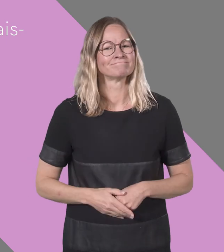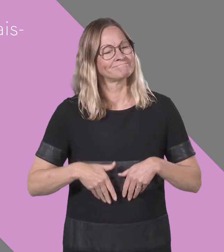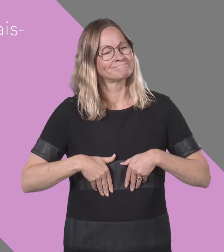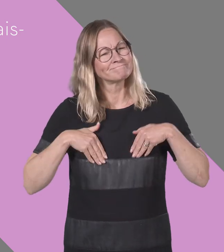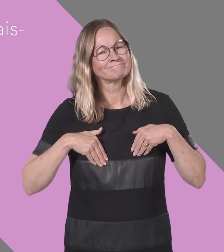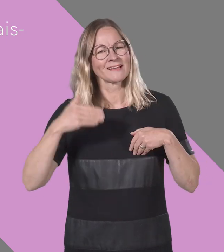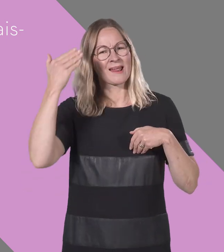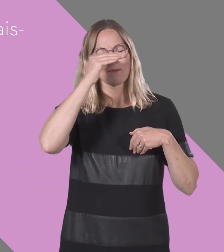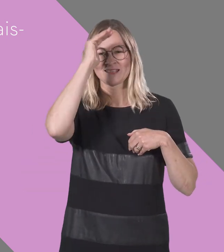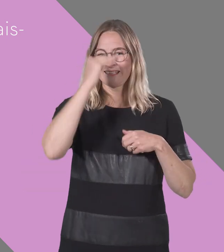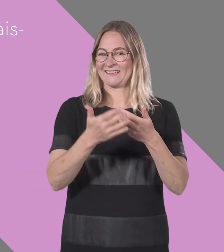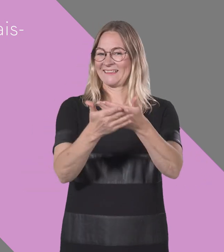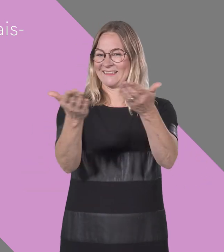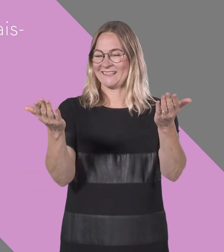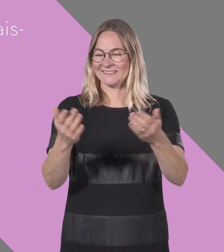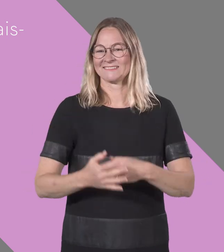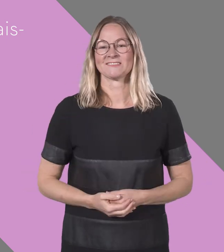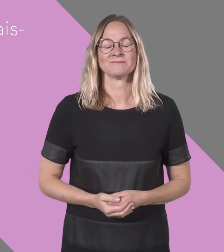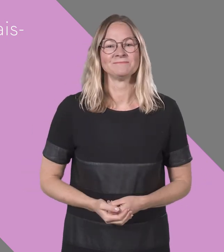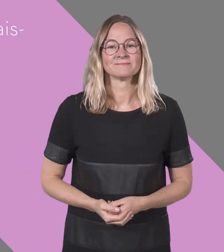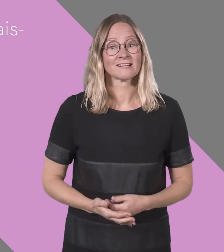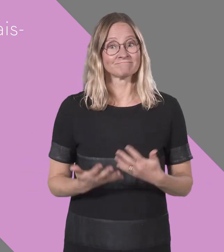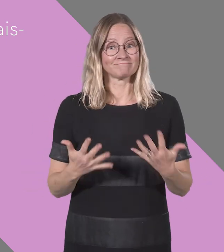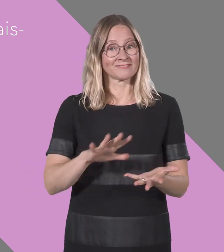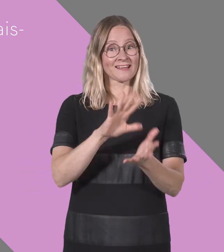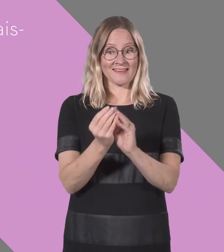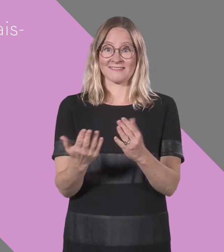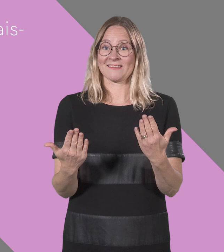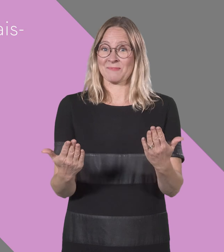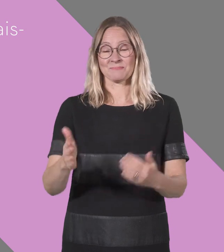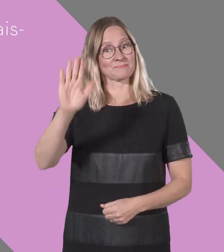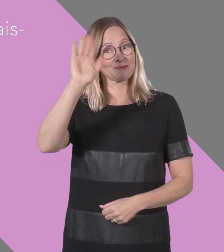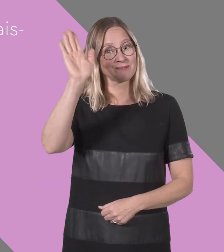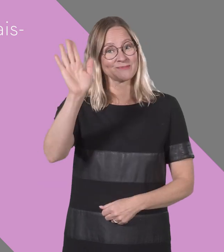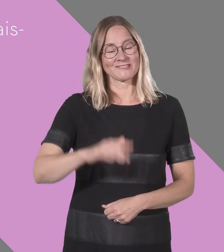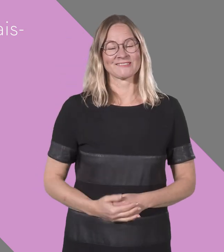Elämyksellistä elokuvailtaa! Tässä kaikki tällä kertaa, moi moi!